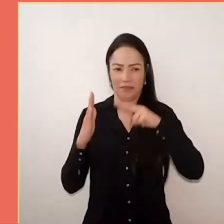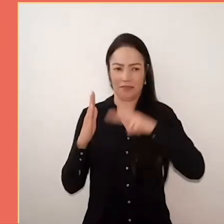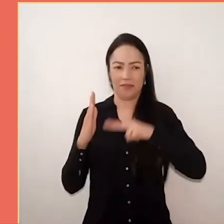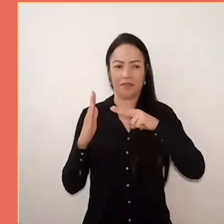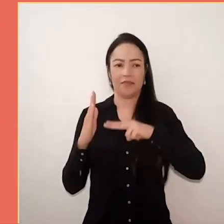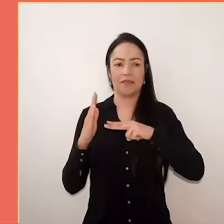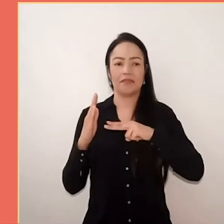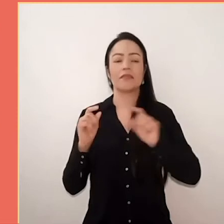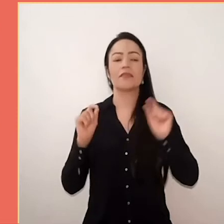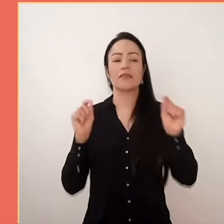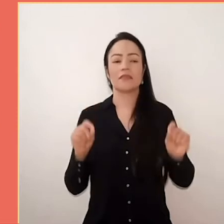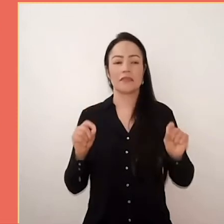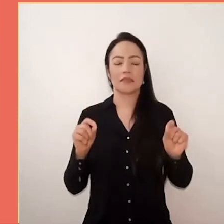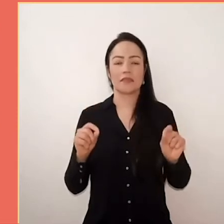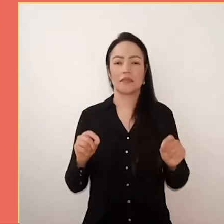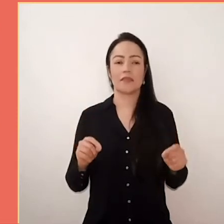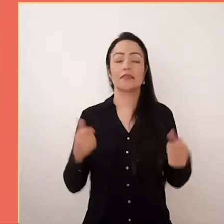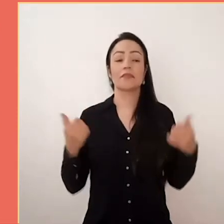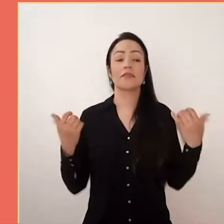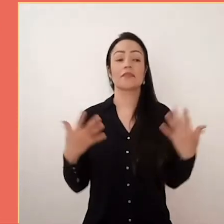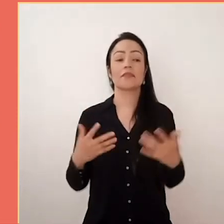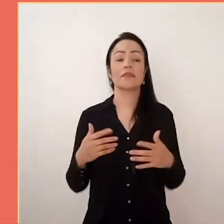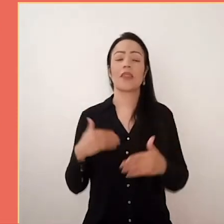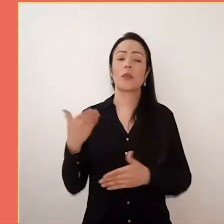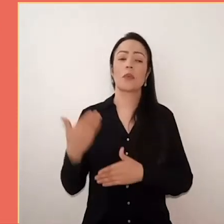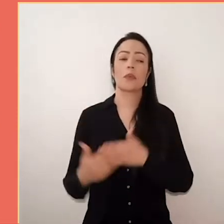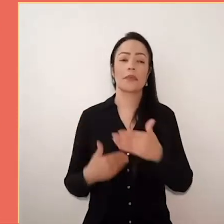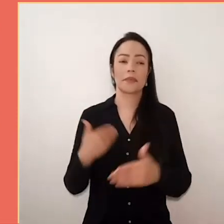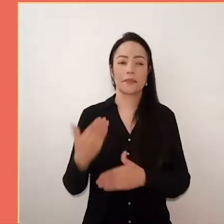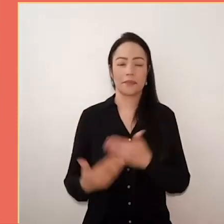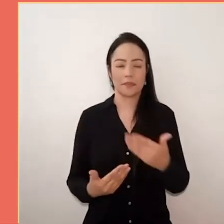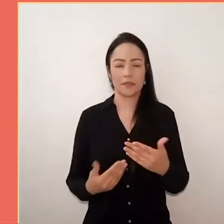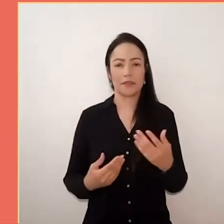é que se trata de um processo cumulativo,